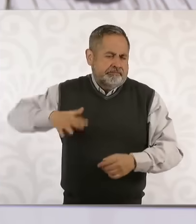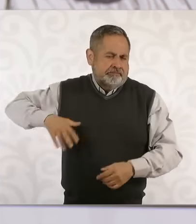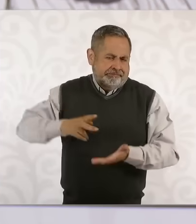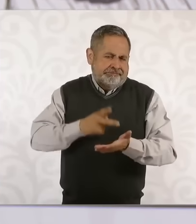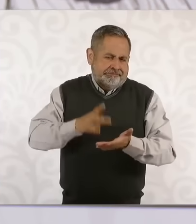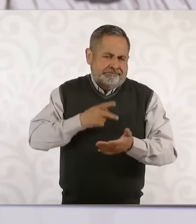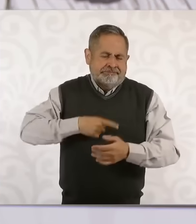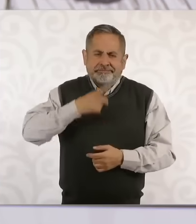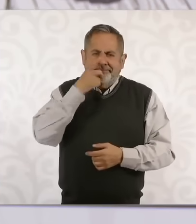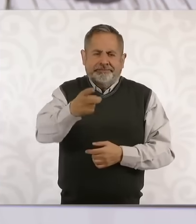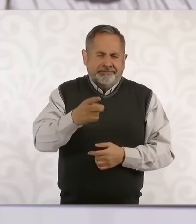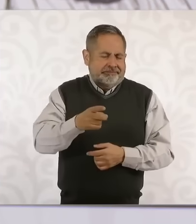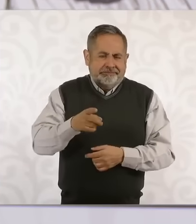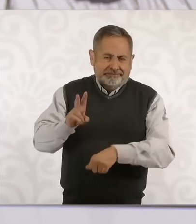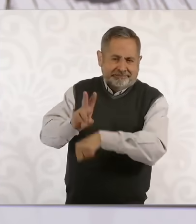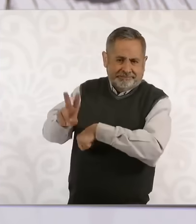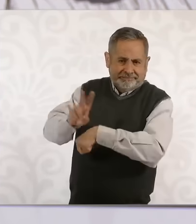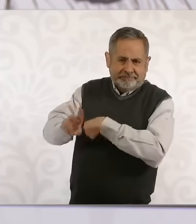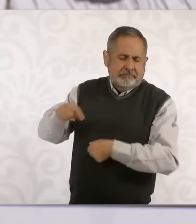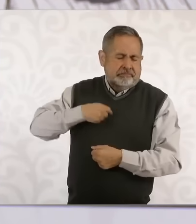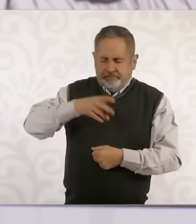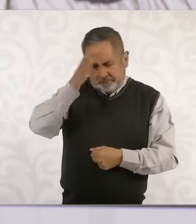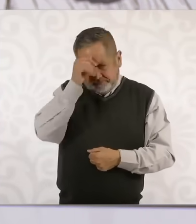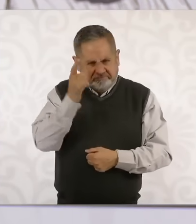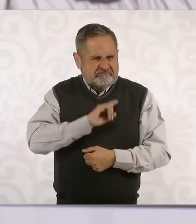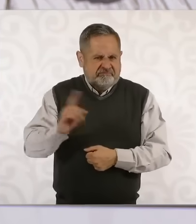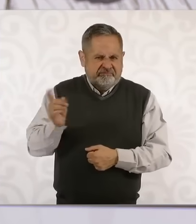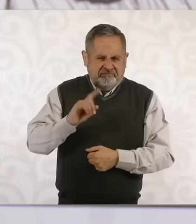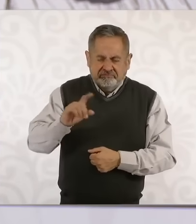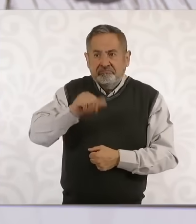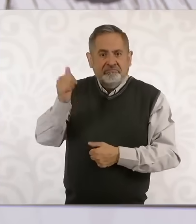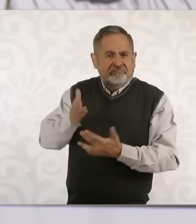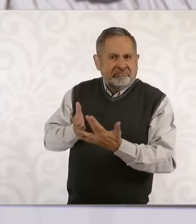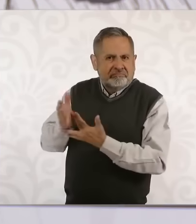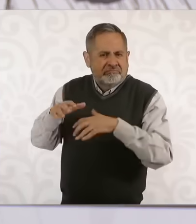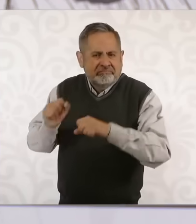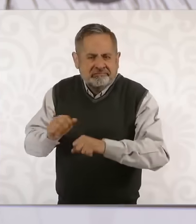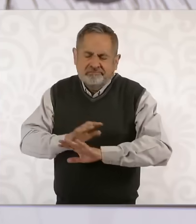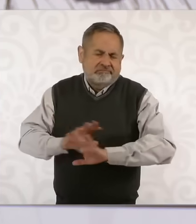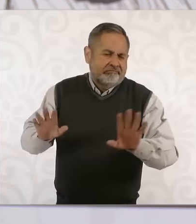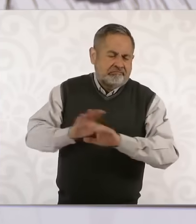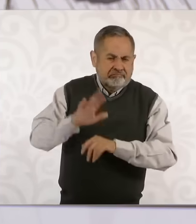lo que ocurrió en Venezuela y en ningún otro país, porque esa es nuestra política exterior,